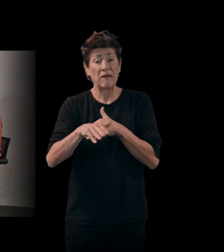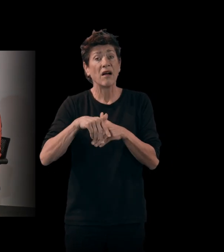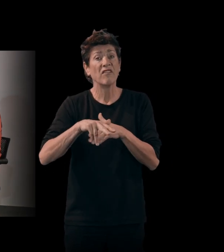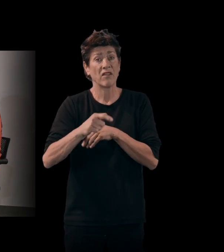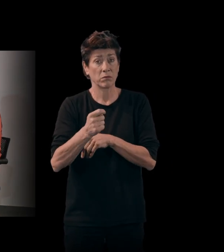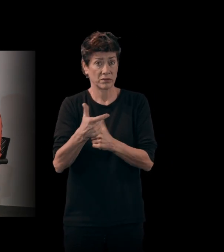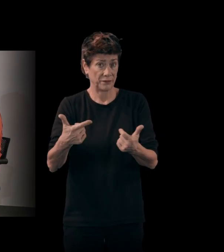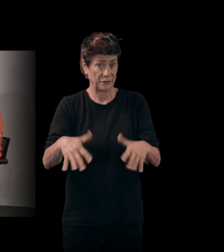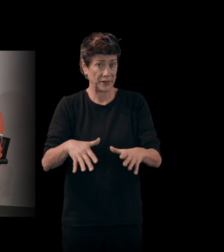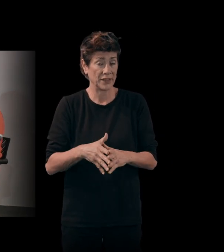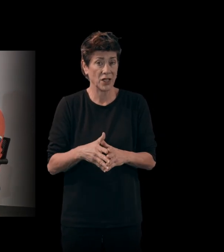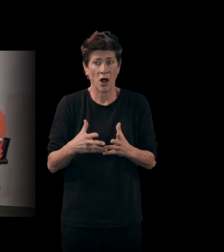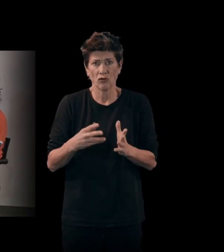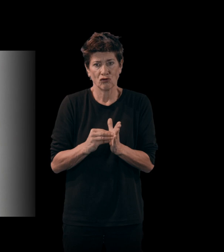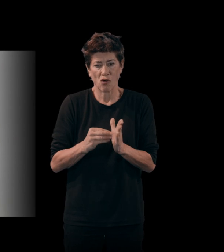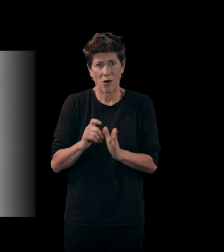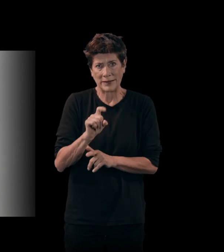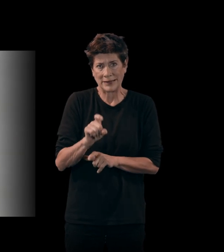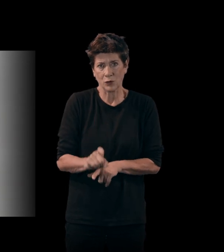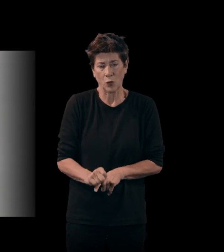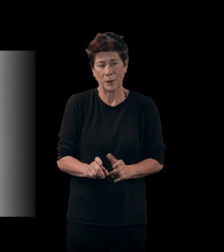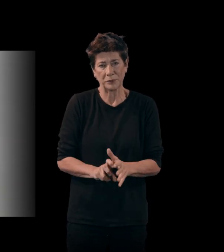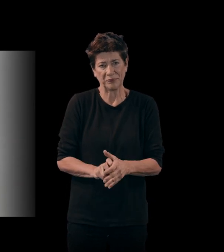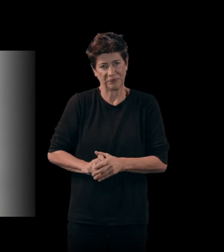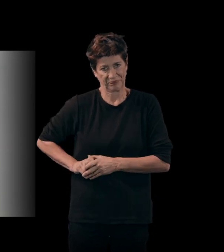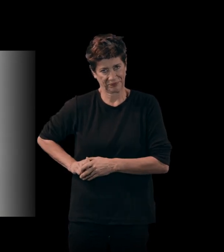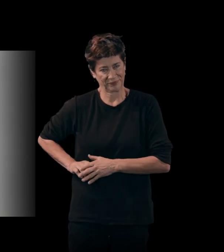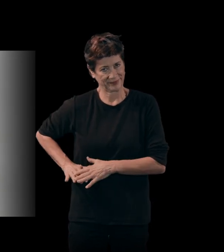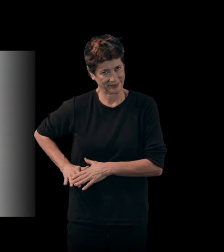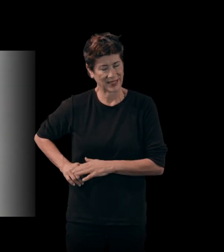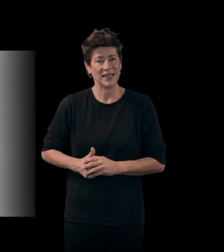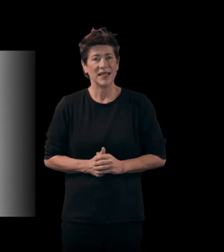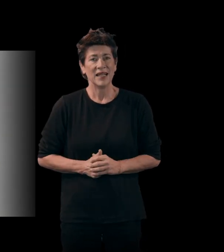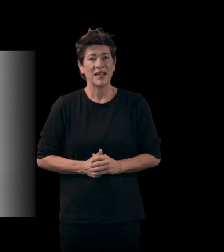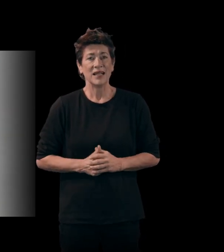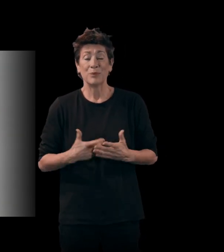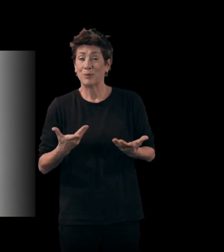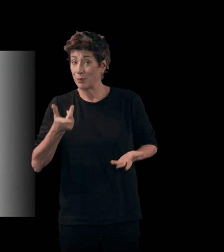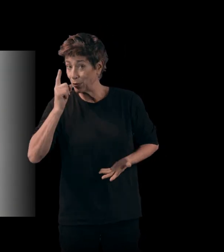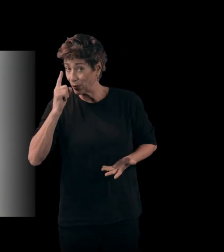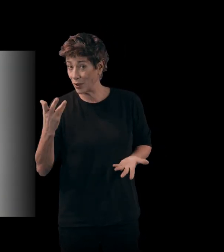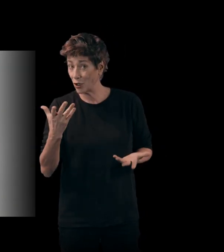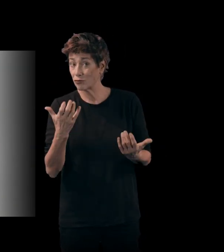J’ai encore des questions, mais je me les garde parce que je vous donne la parole aussi.